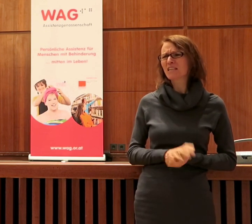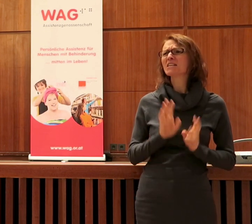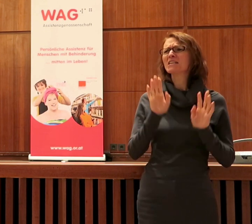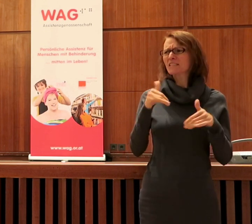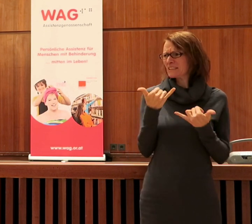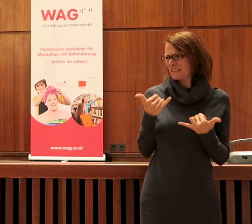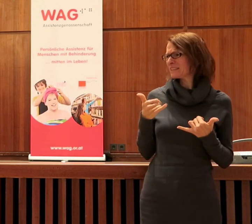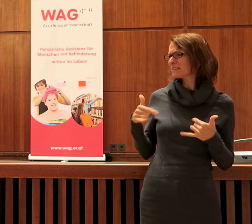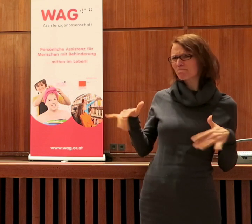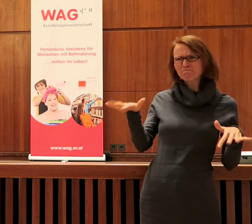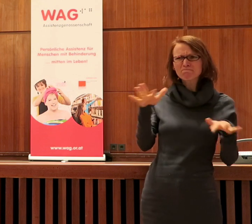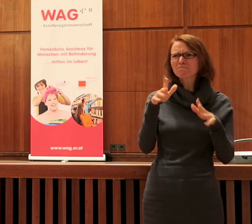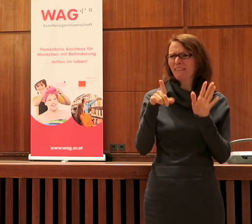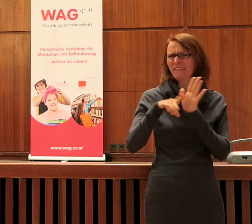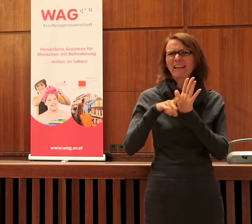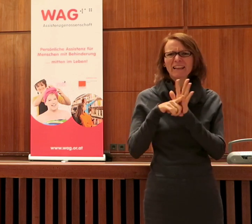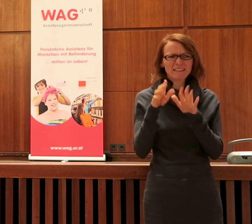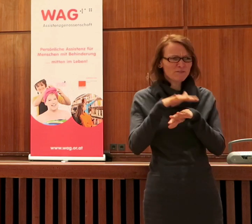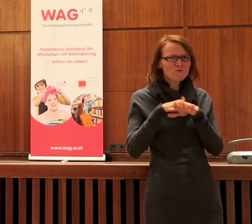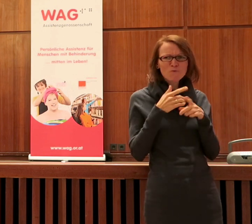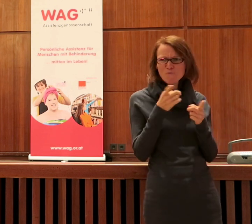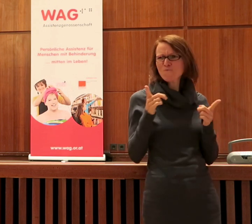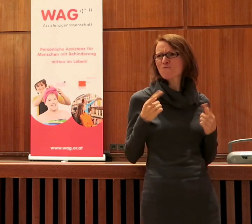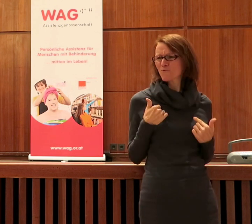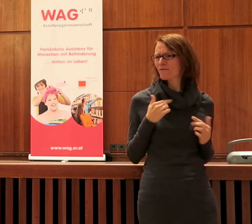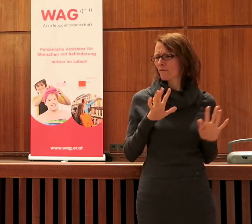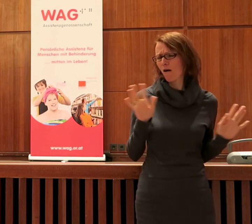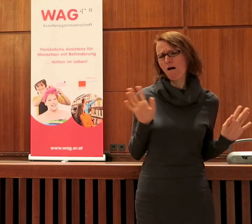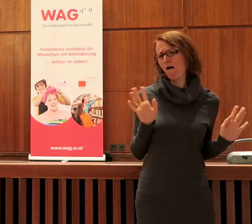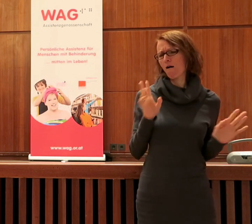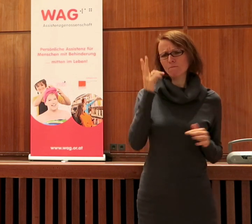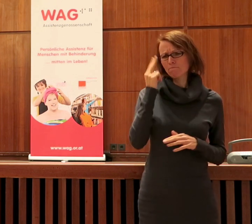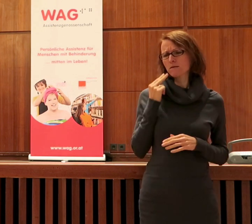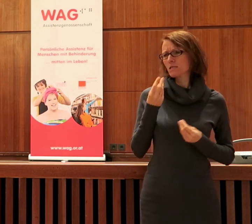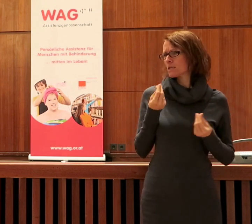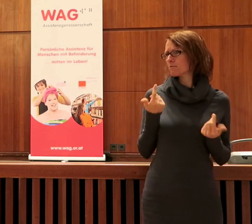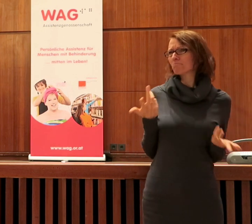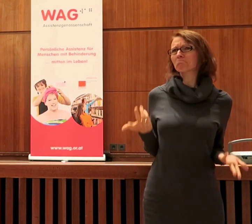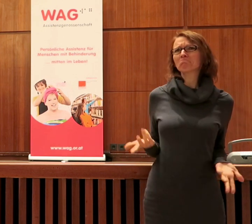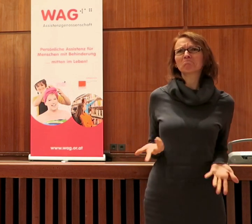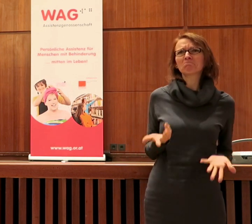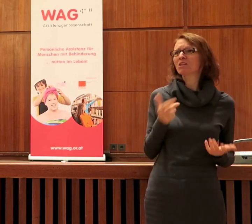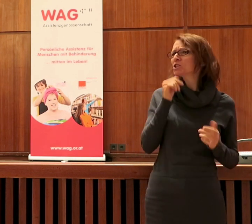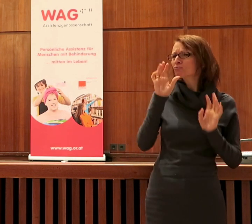Das will ich eigentlich gar nicht. Also blind sein ist eigentich nicht so schlecht.